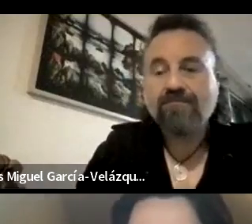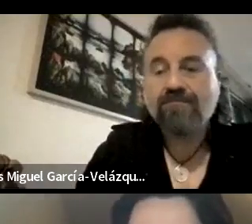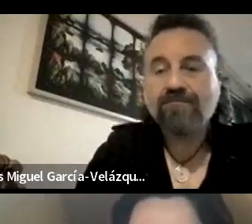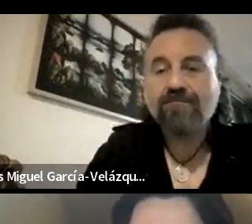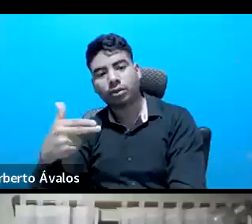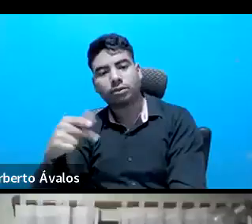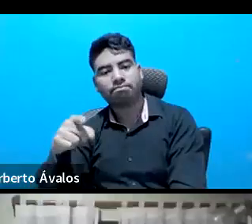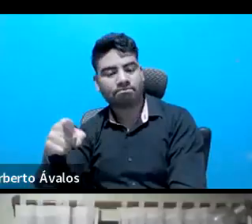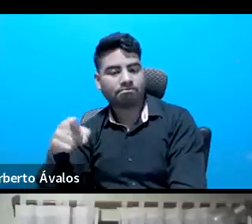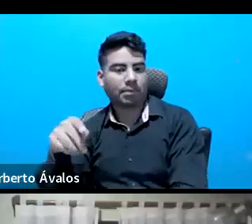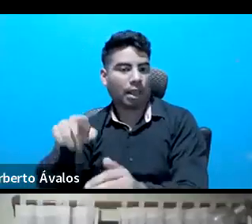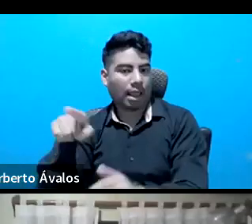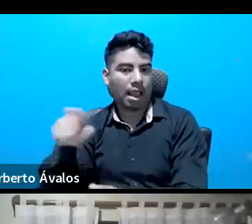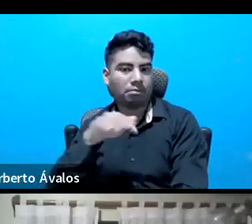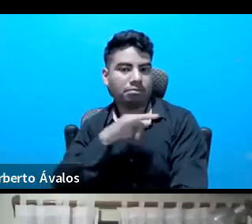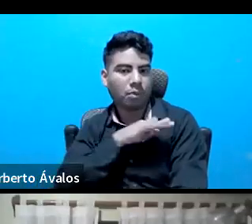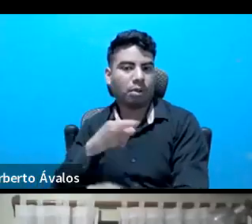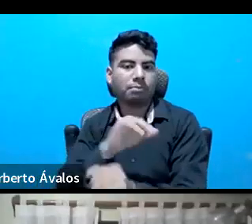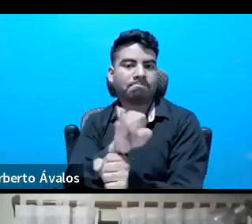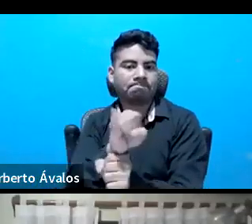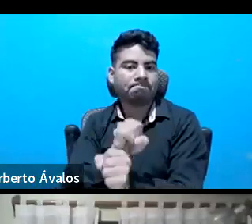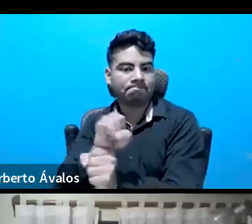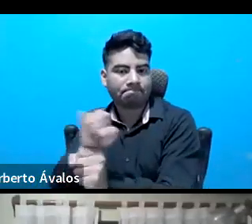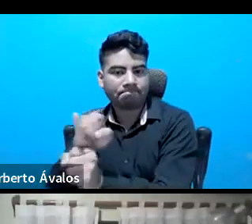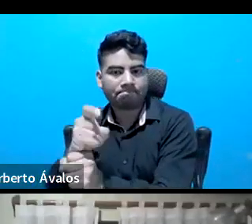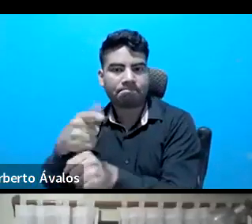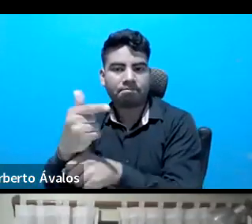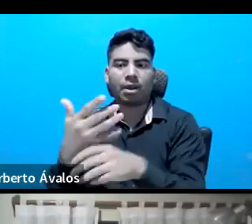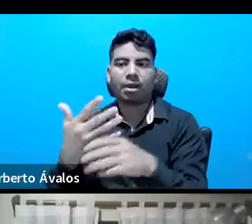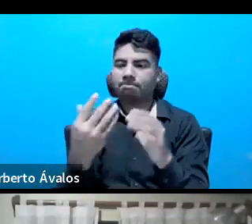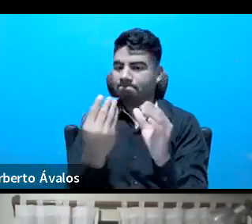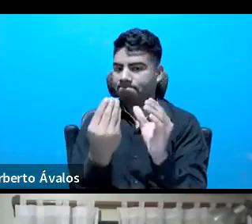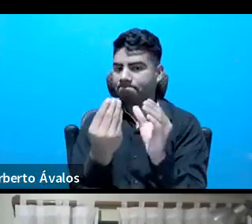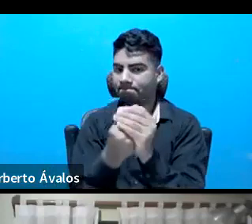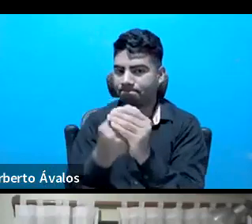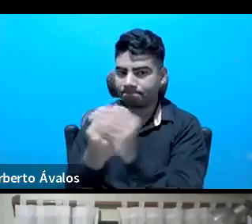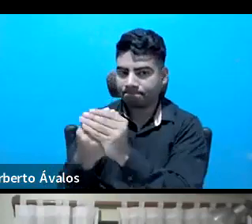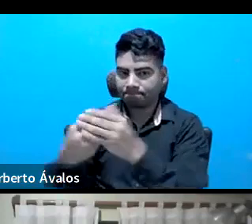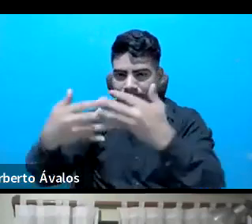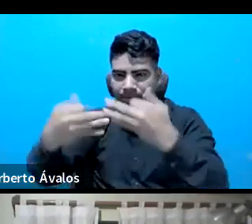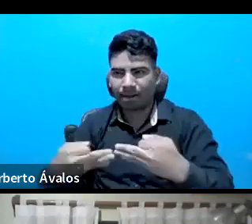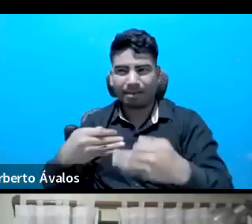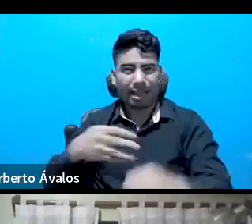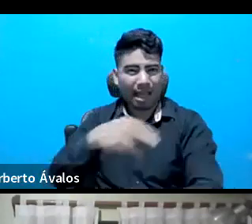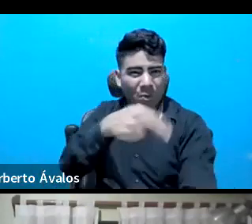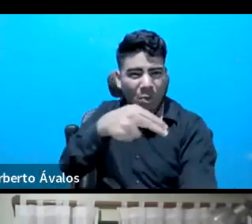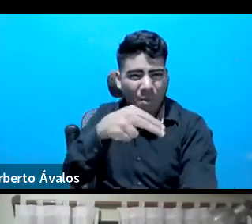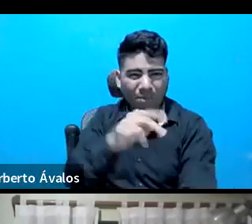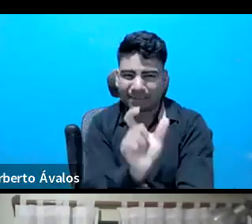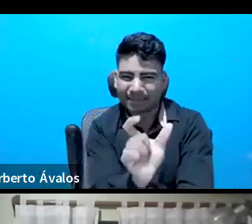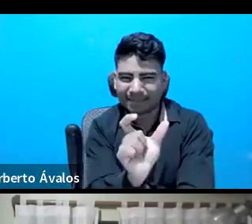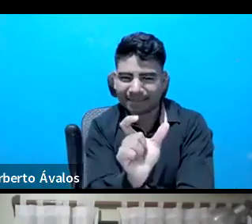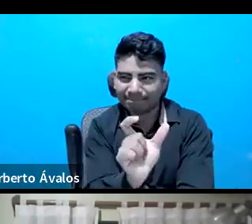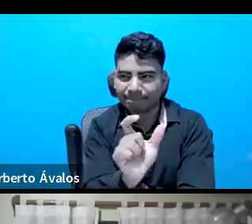Roth Rott habla sobre matemáticas y convicción enraizada zada o zada o desde matemática educativa, exactamente el El nombre completo El nombre completo.